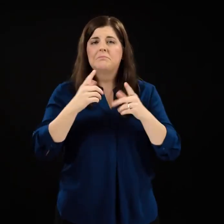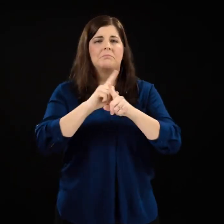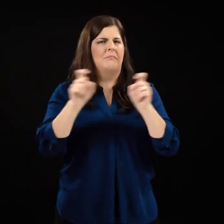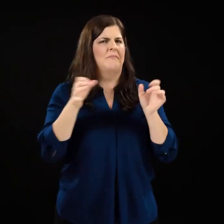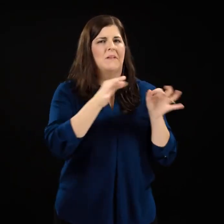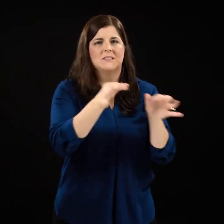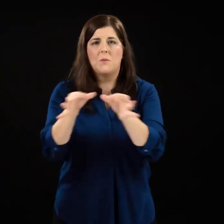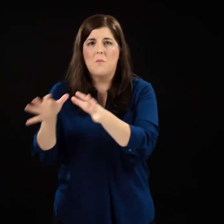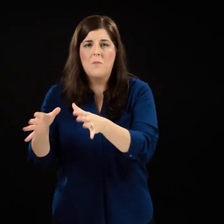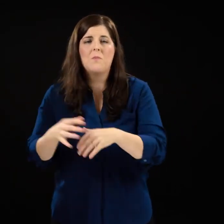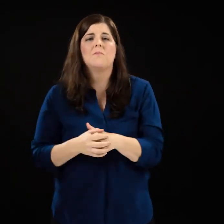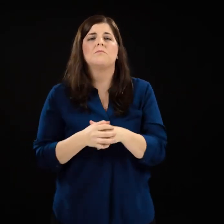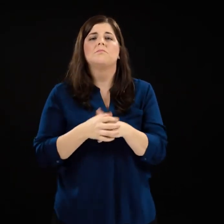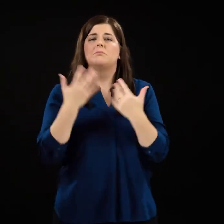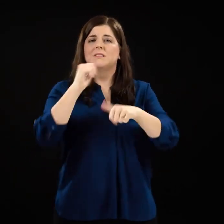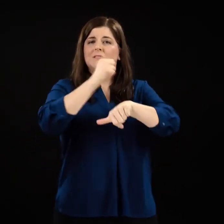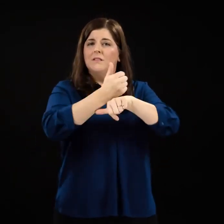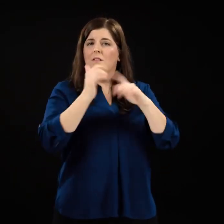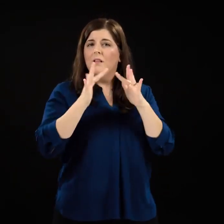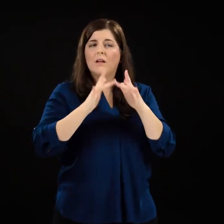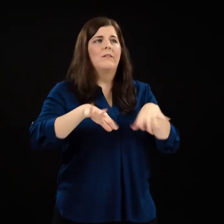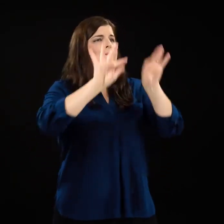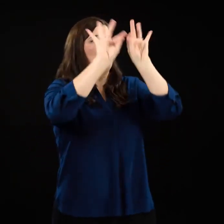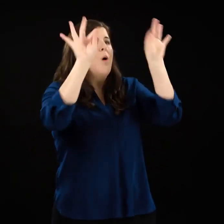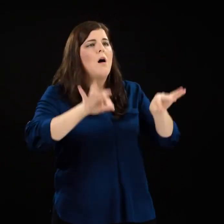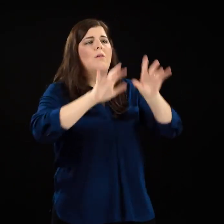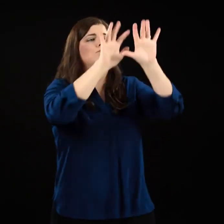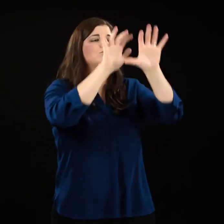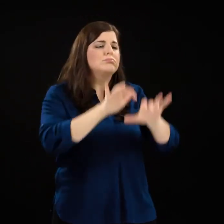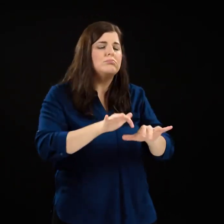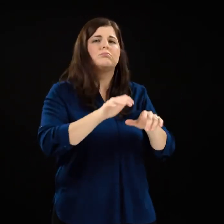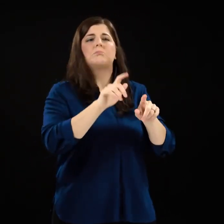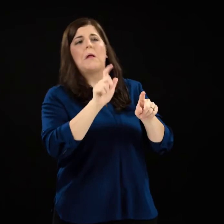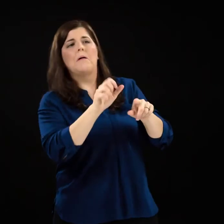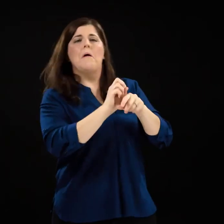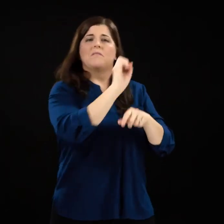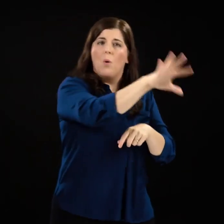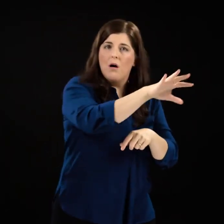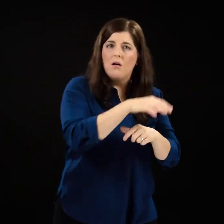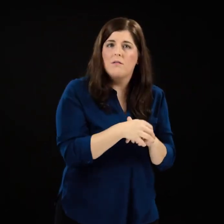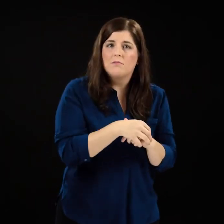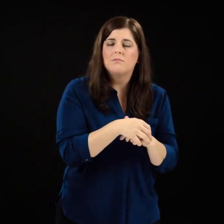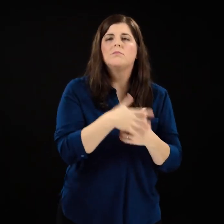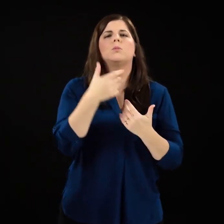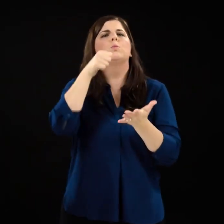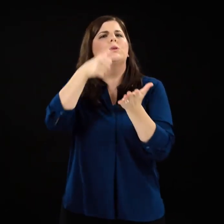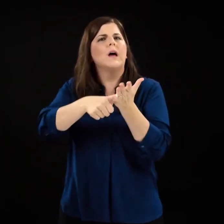Site Web : www.crtc.gc.ca Courrier : Conseil de la radiodiffusion et